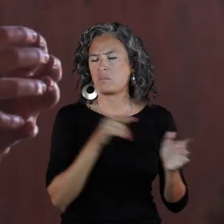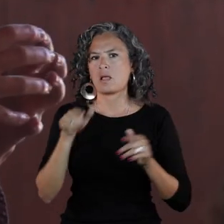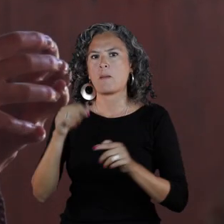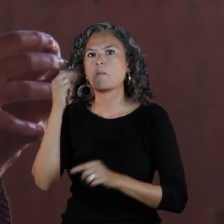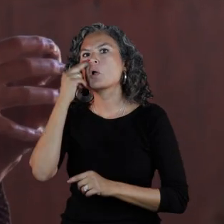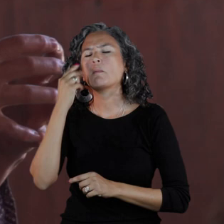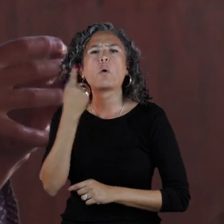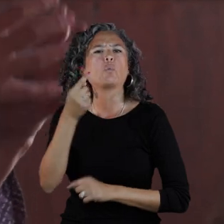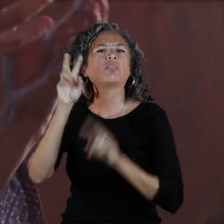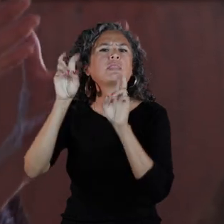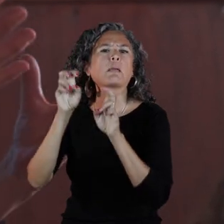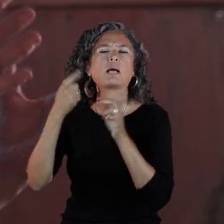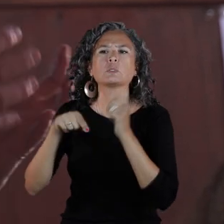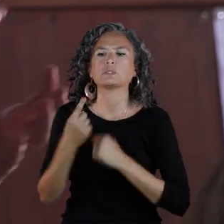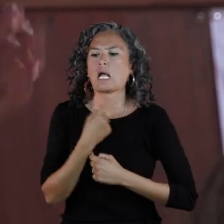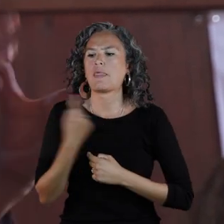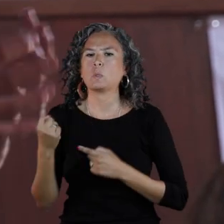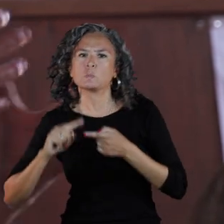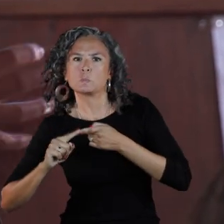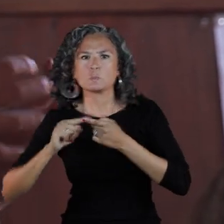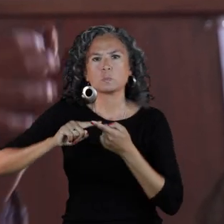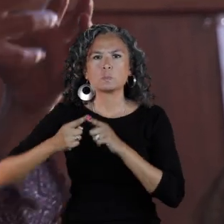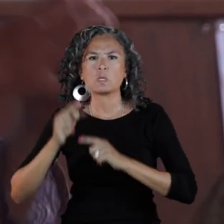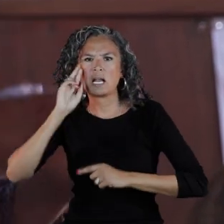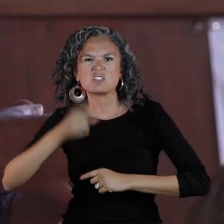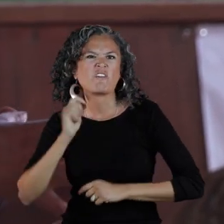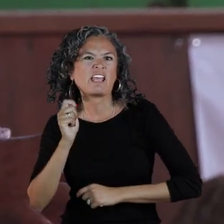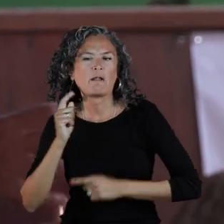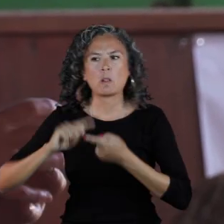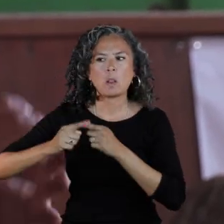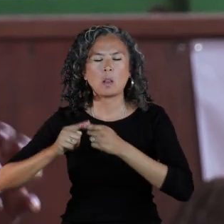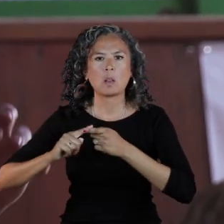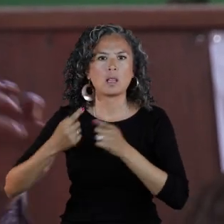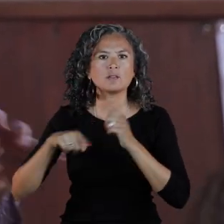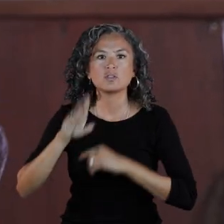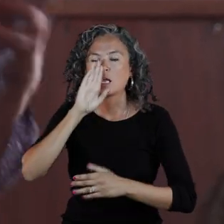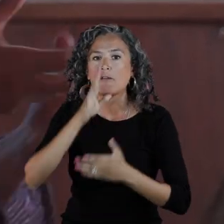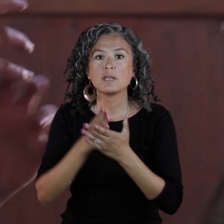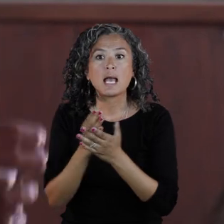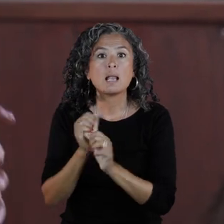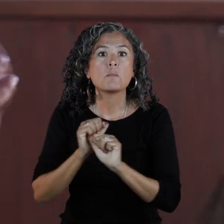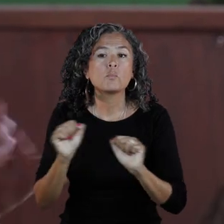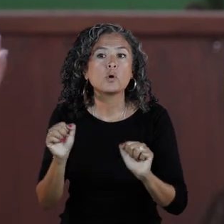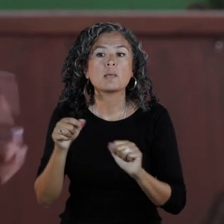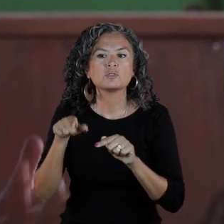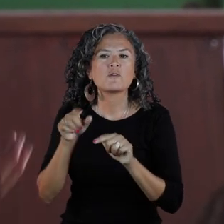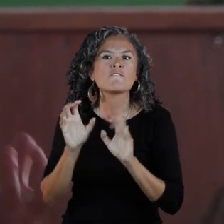discusión en la cual cada uno quiere tener razón y entonces acá quizá podemos